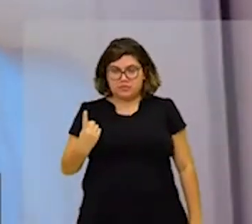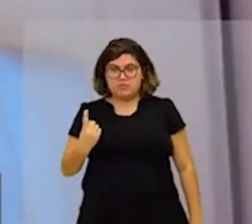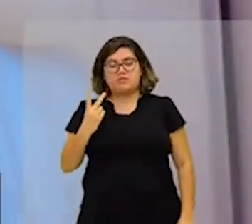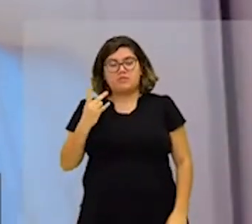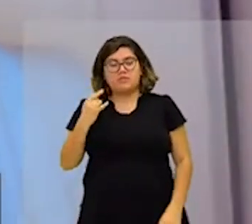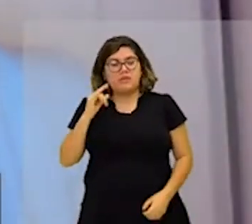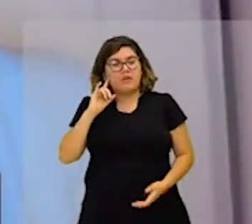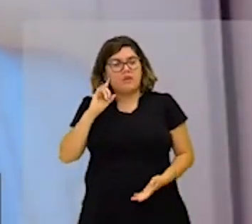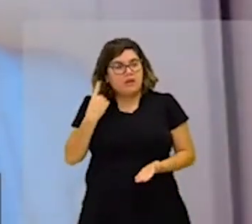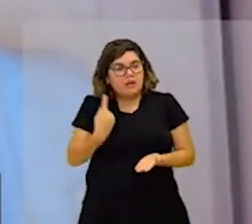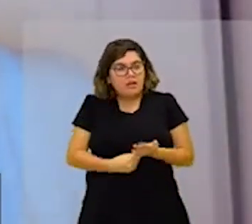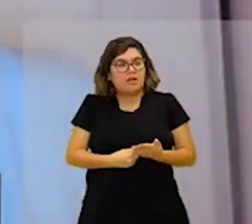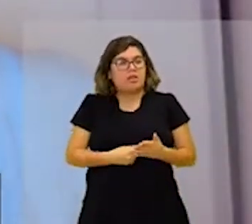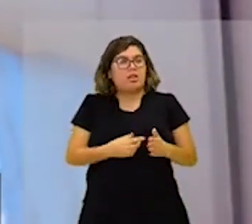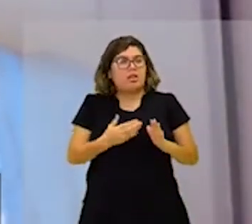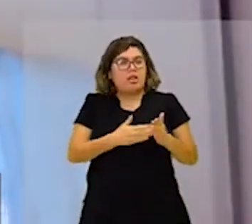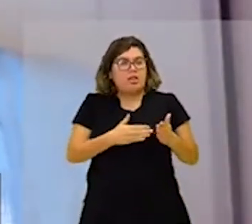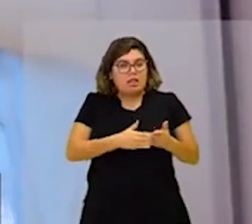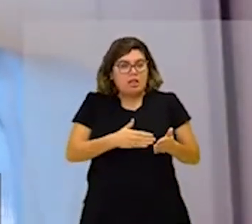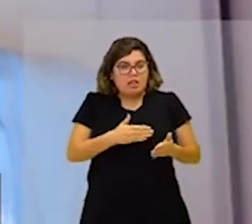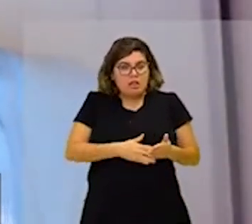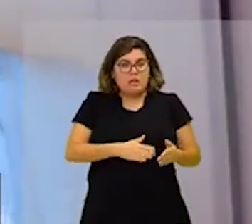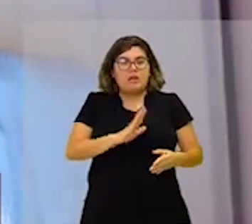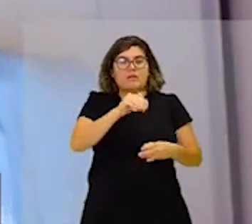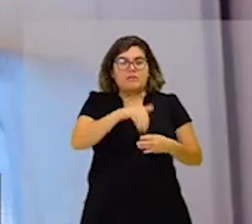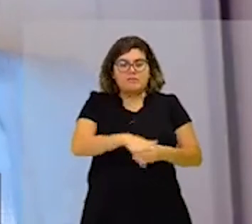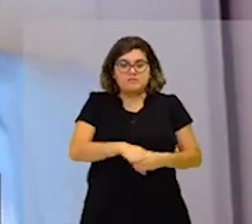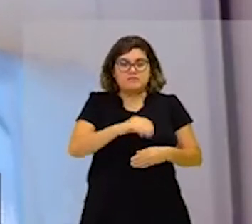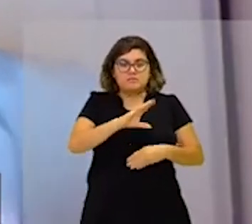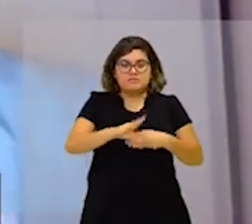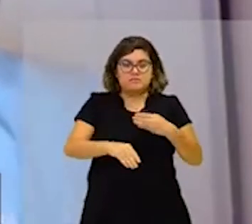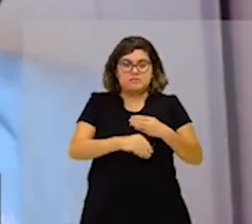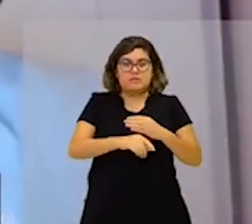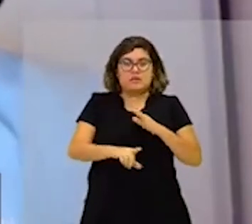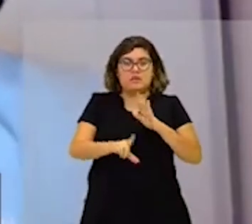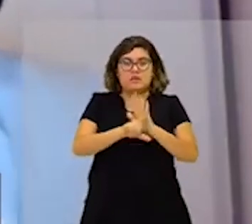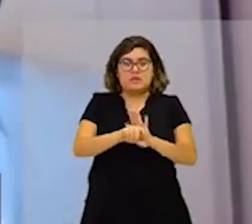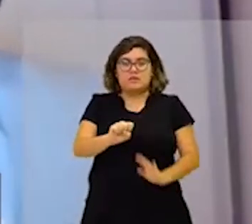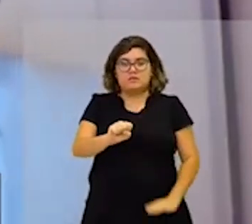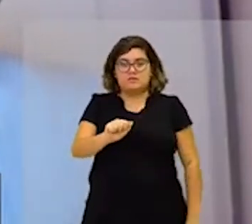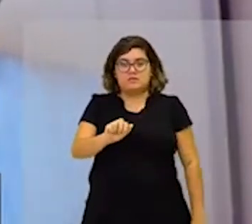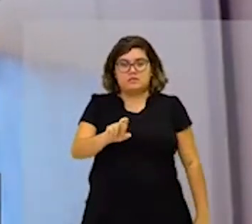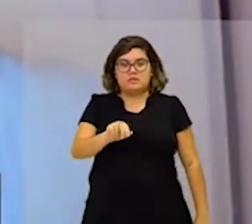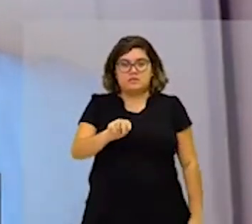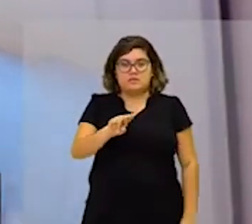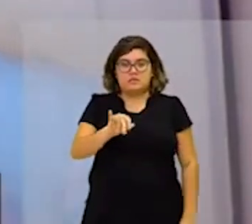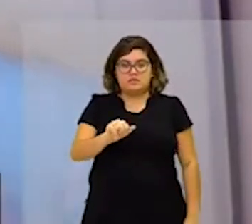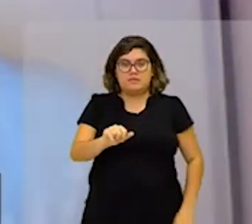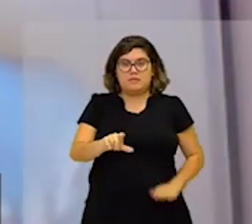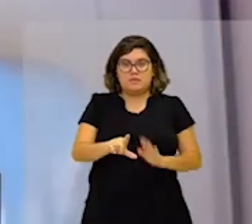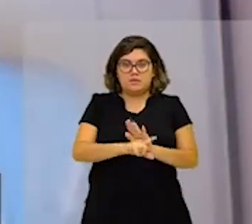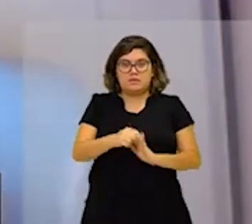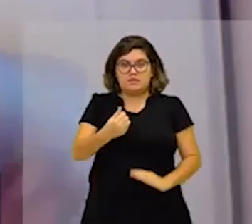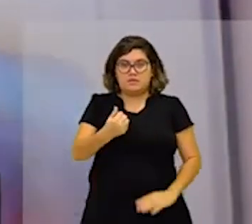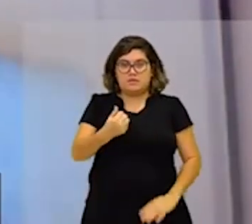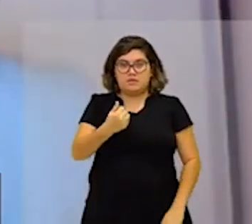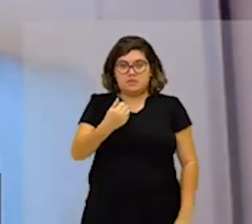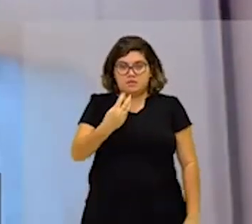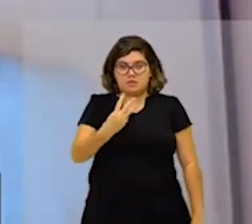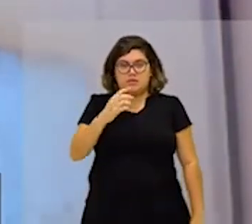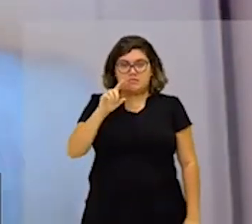restrições do direito ao voto com a edição da Lei Saraiva Lei Nº 3029 que tornou as eleições diretas